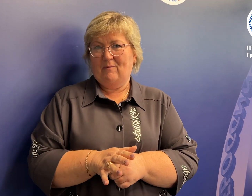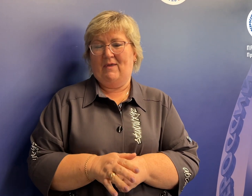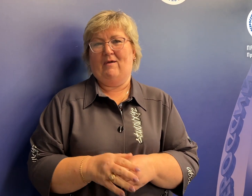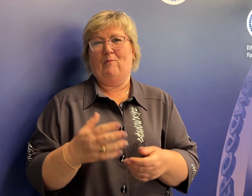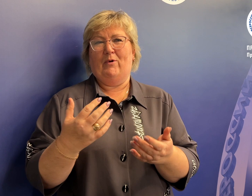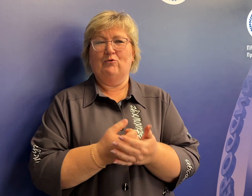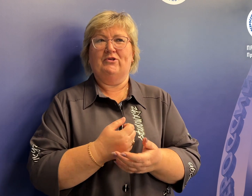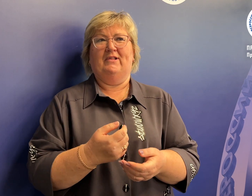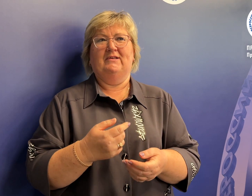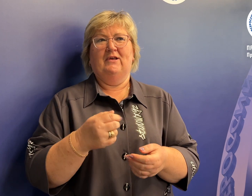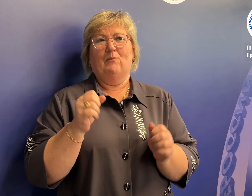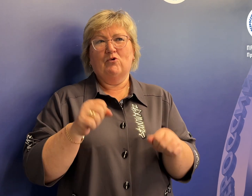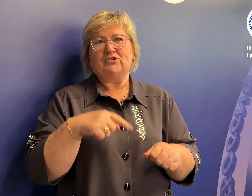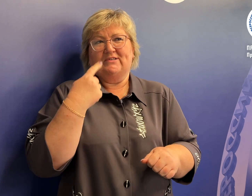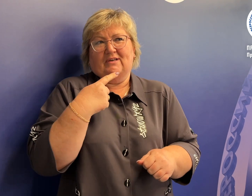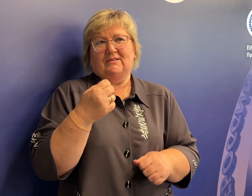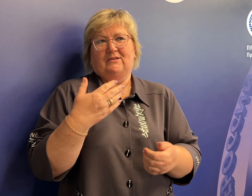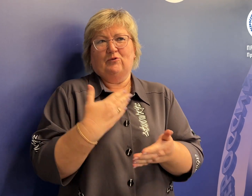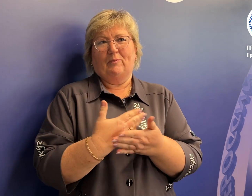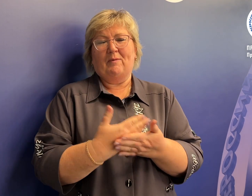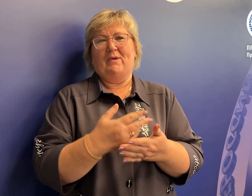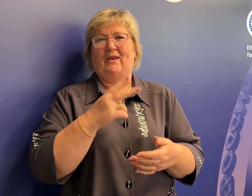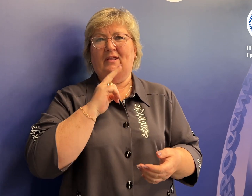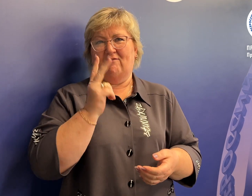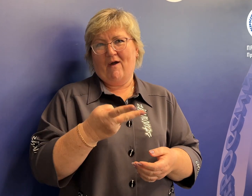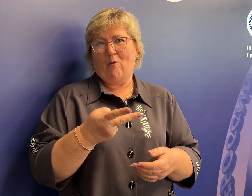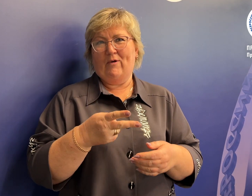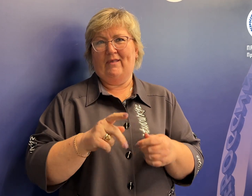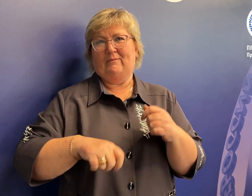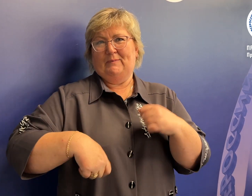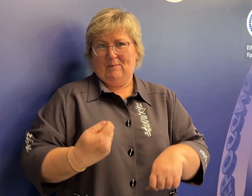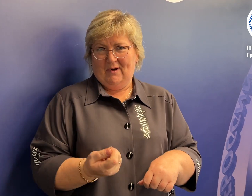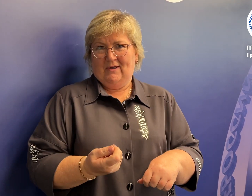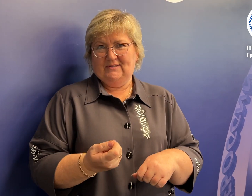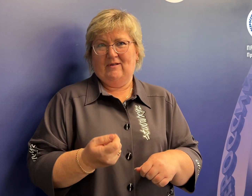Можно сказать, что два года работы пропали.